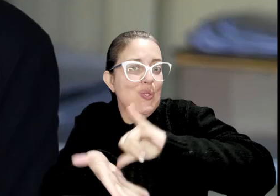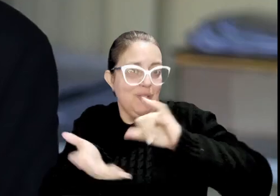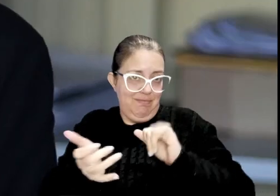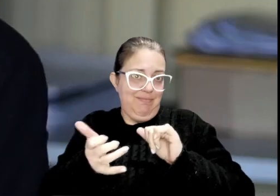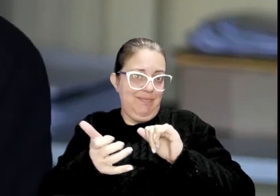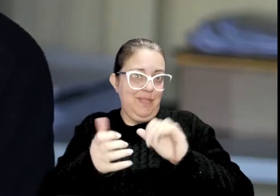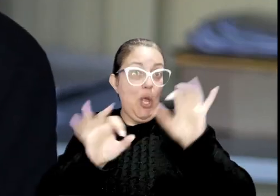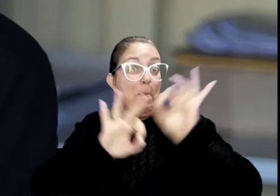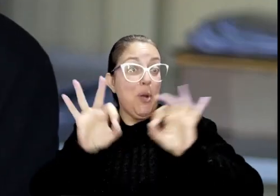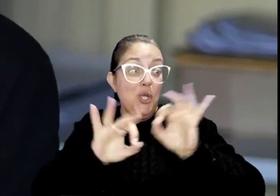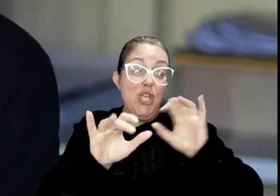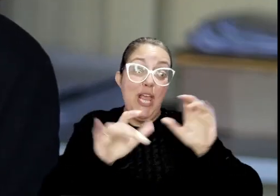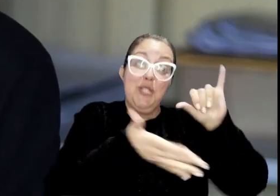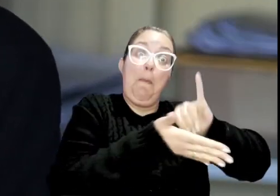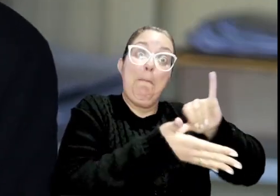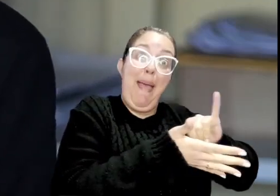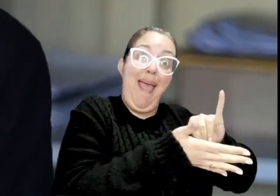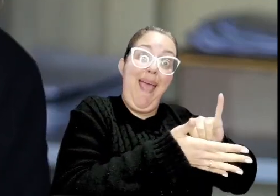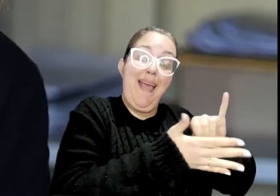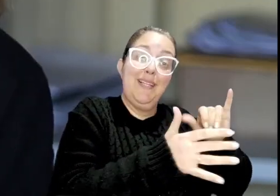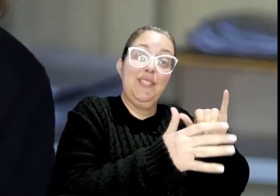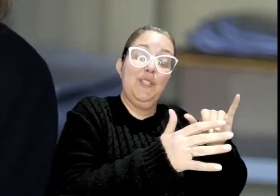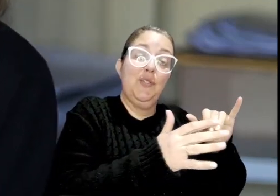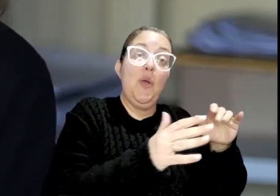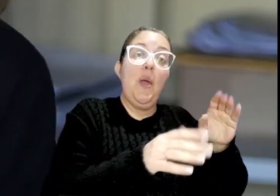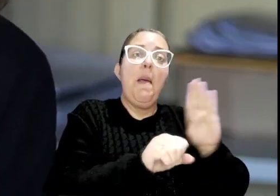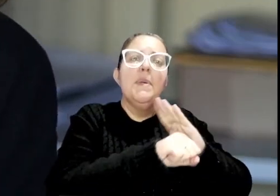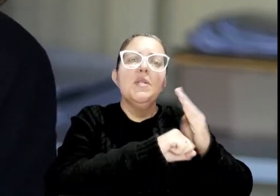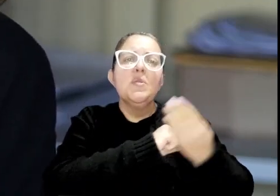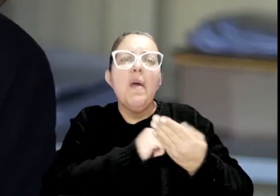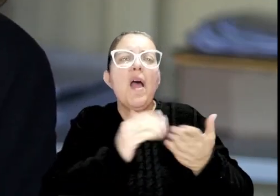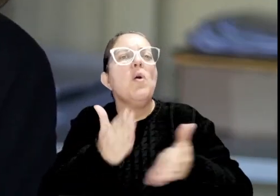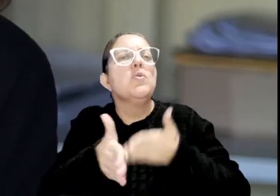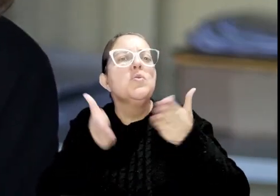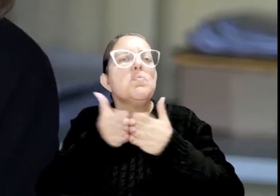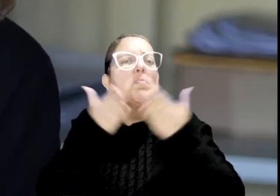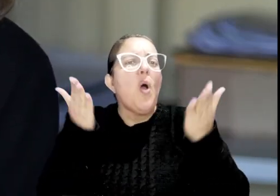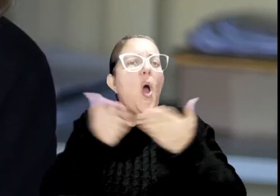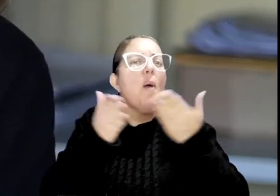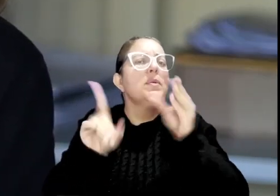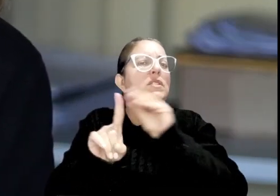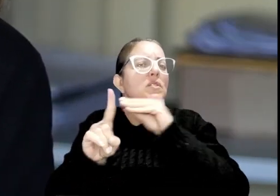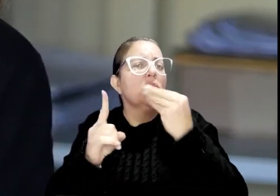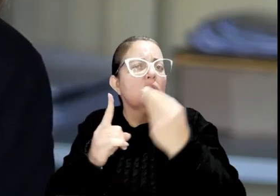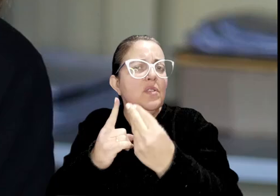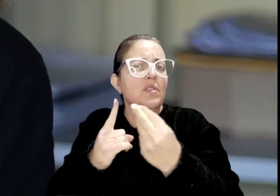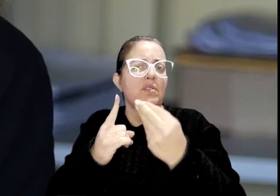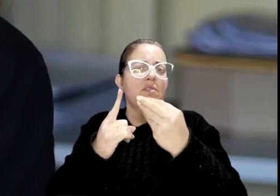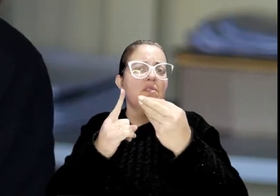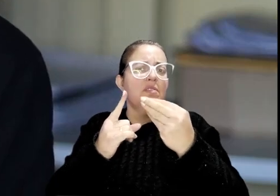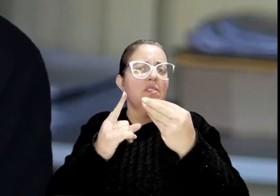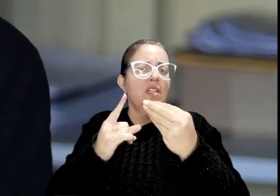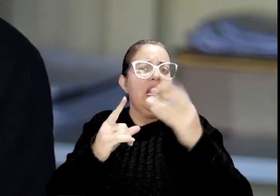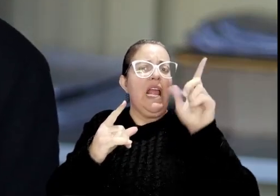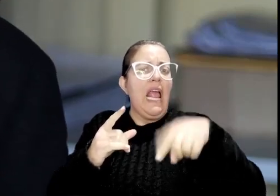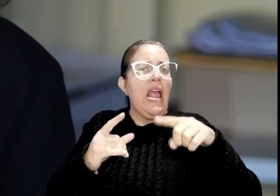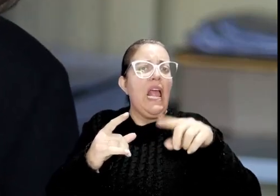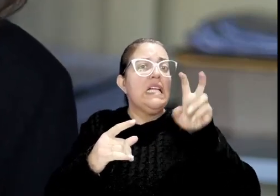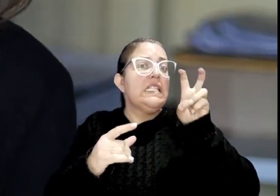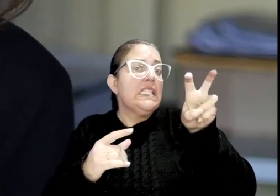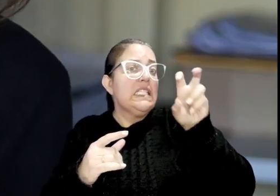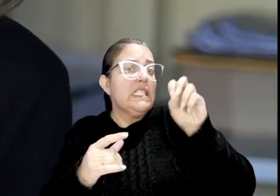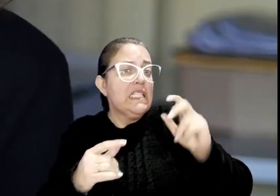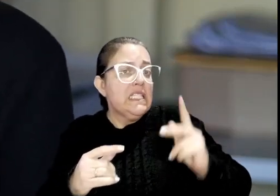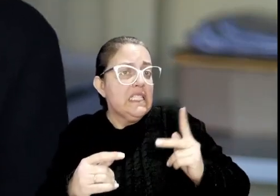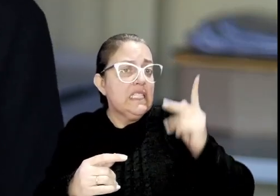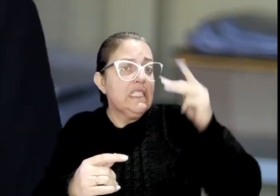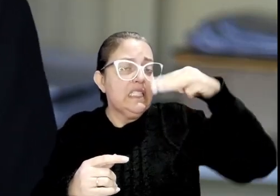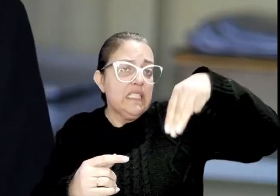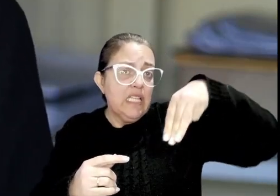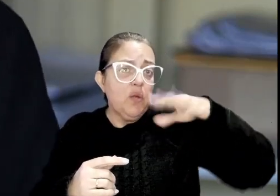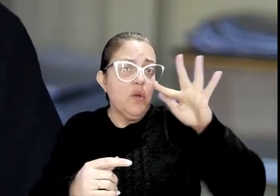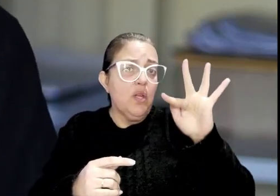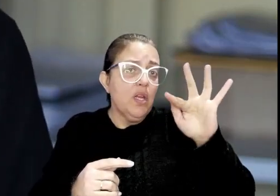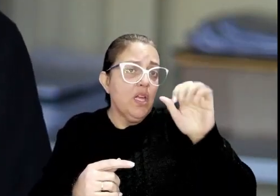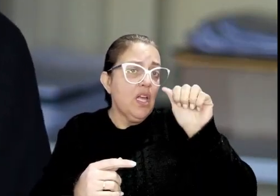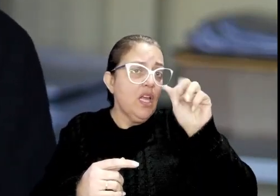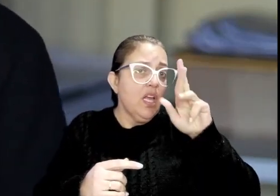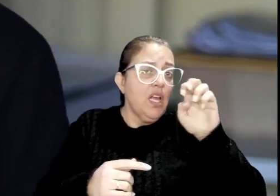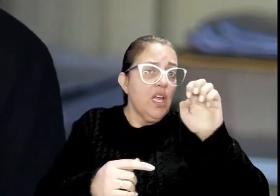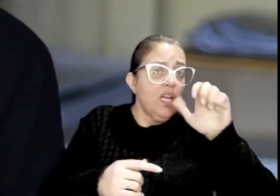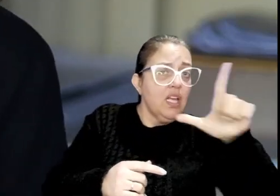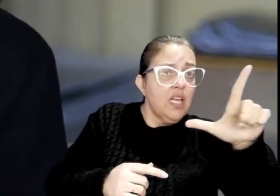periféricos campus é muito grande né 50 km para farol Pro outro Barro 60 m do Coco os extremos